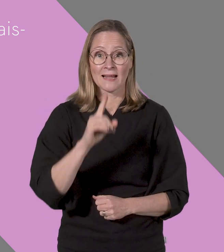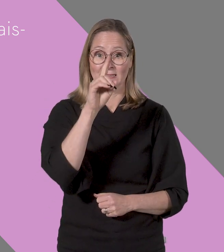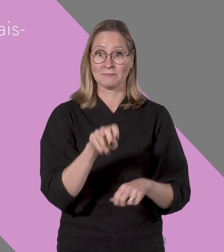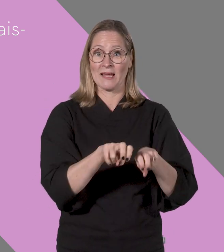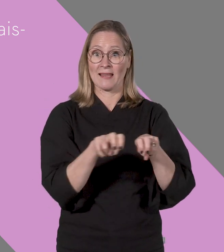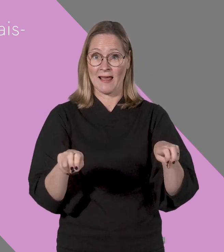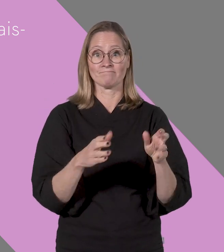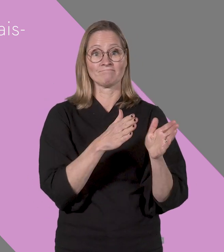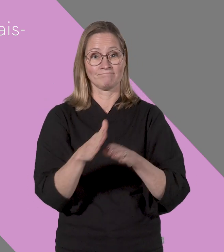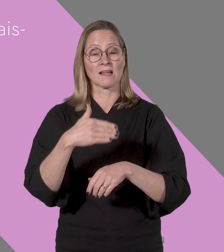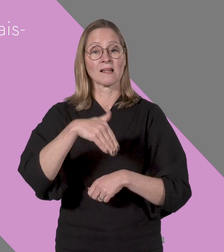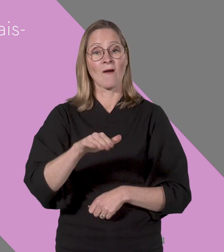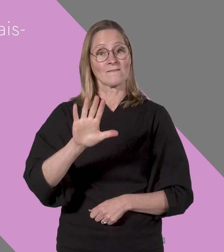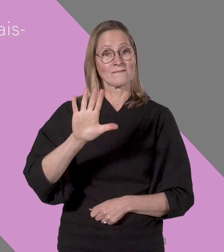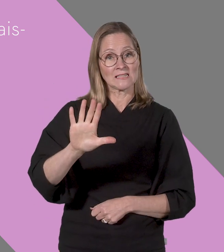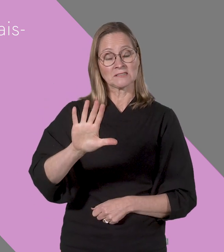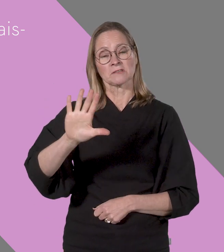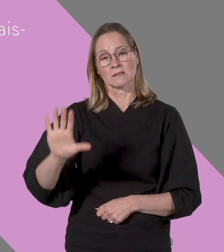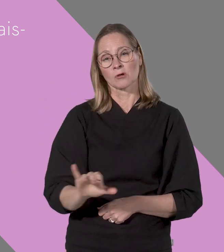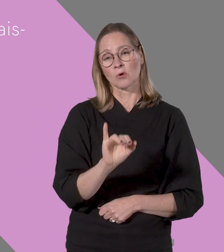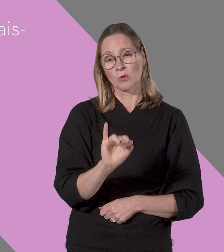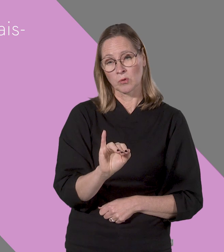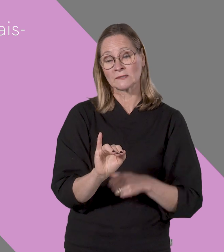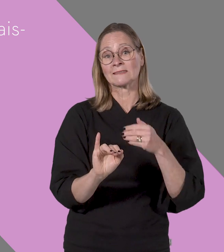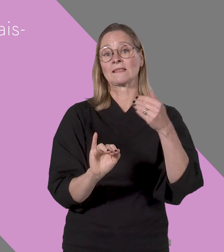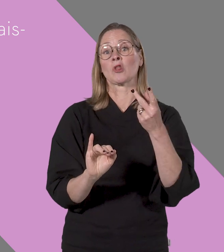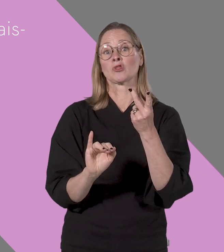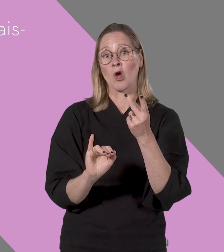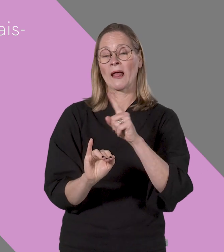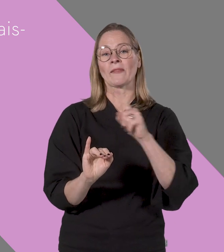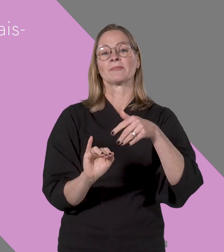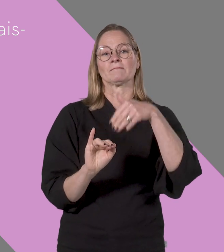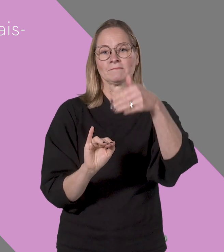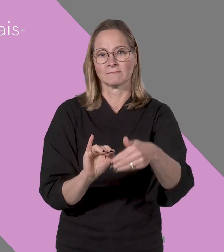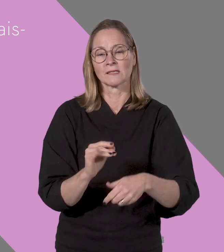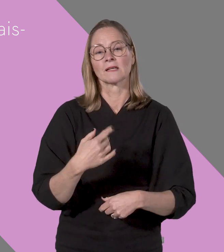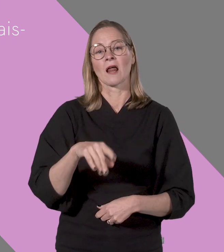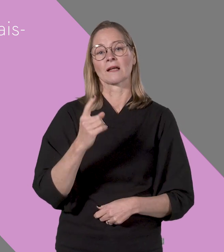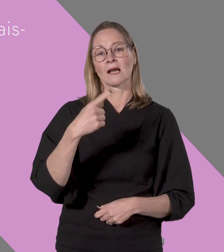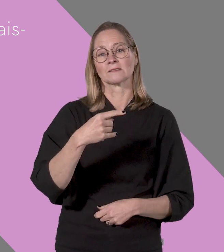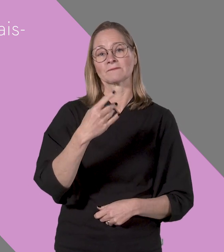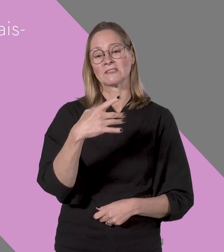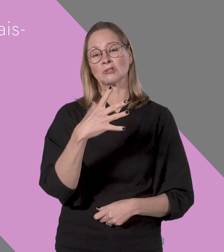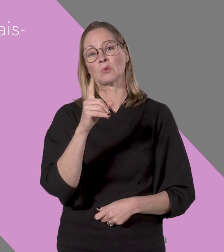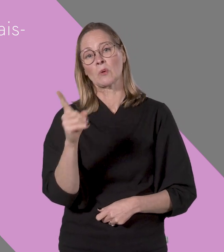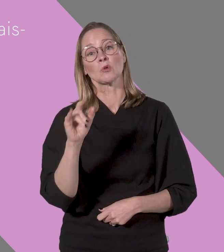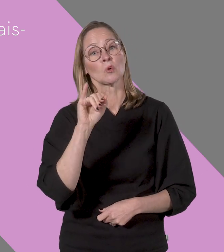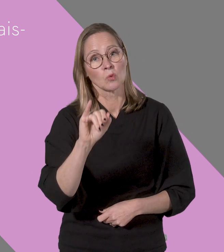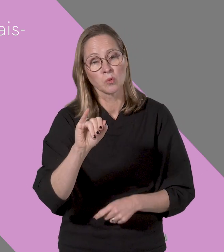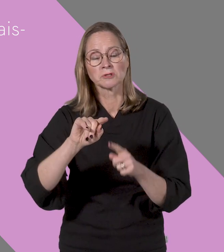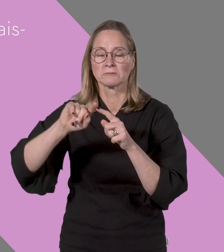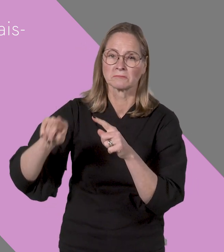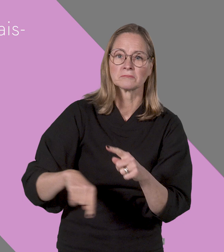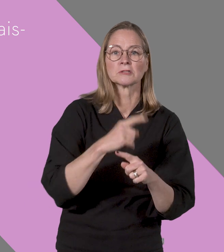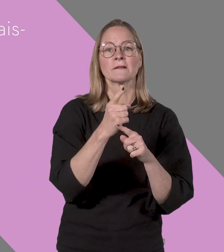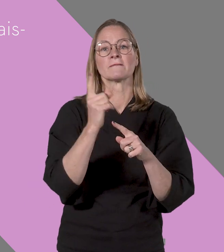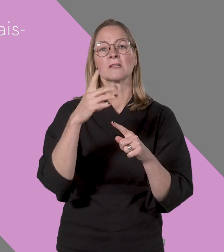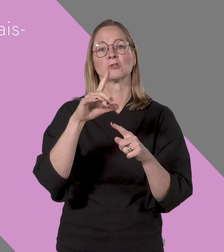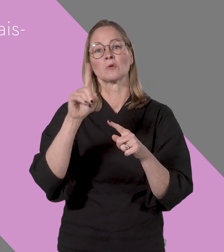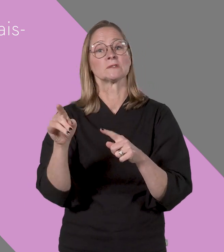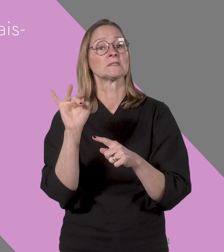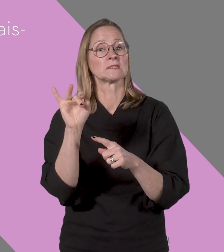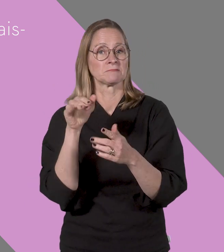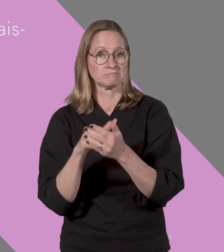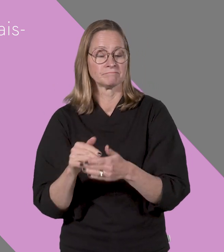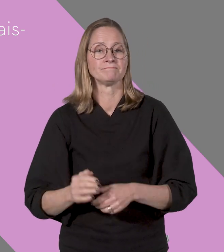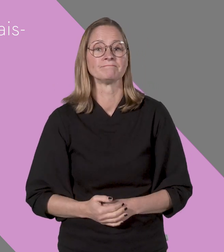Ensimmäinen raati järjestetään kello 17-18 ja toinen heti perään klo 18.15-19.15.